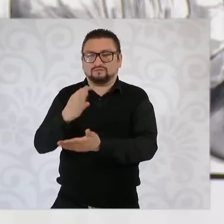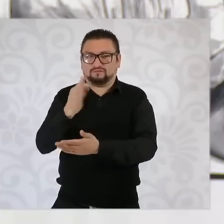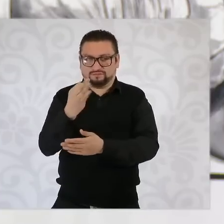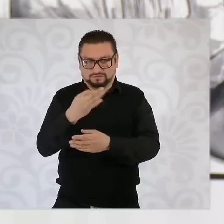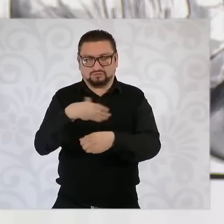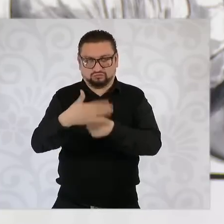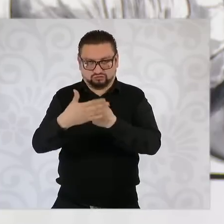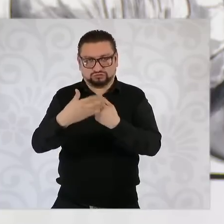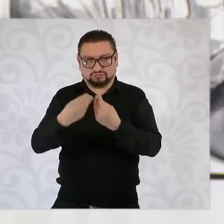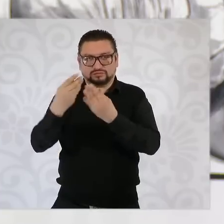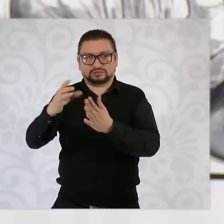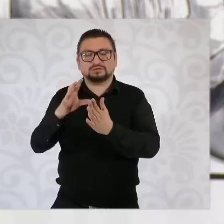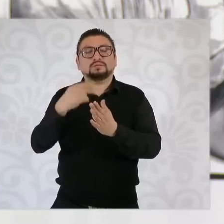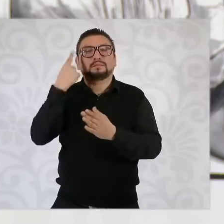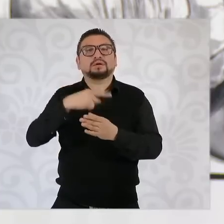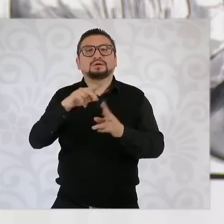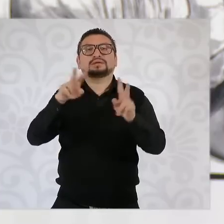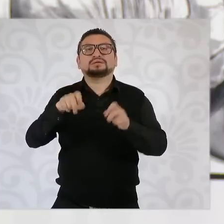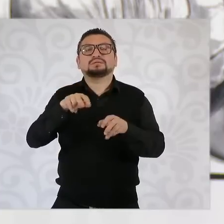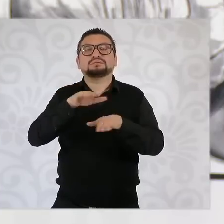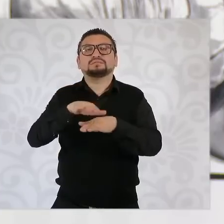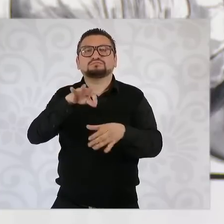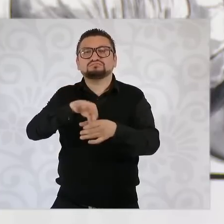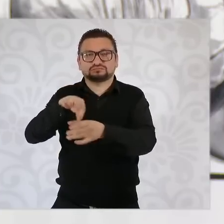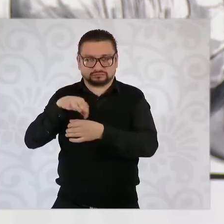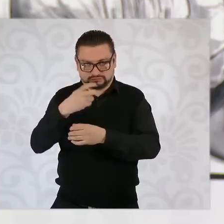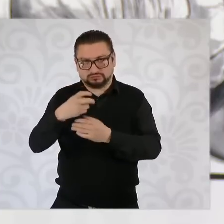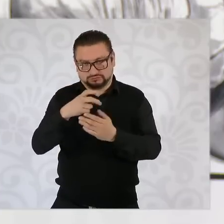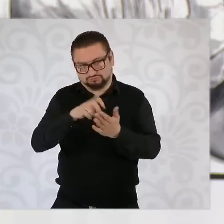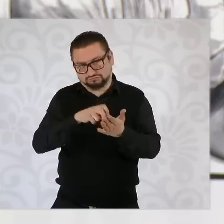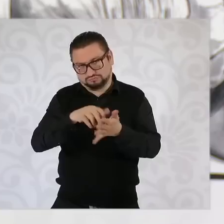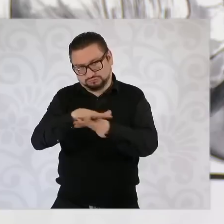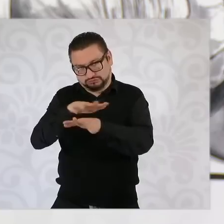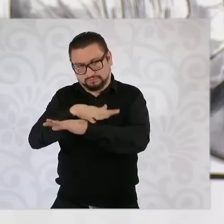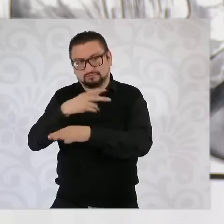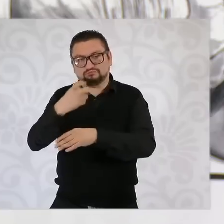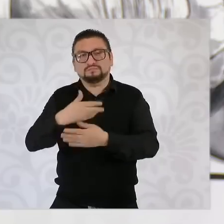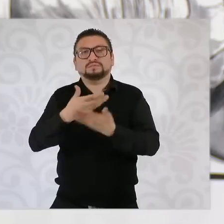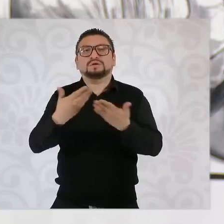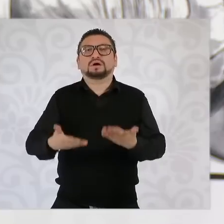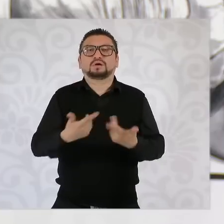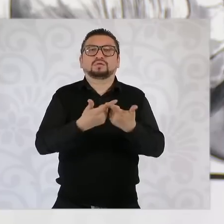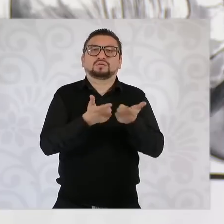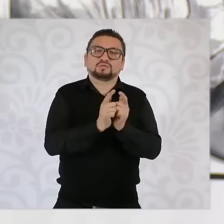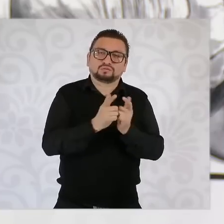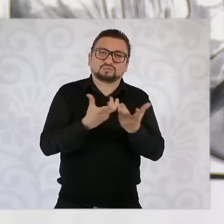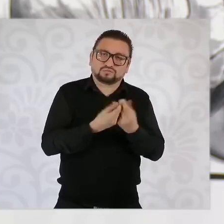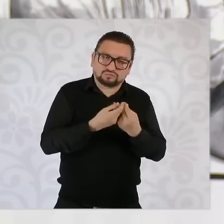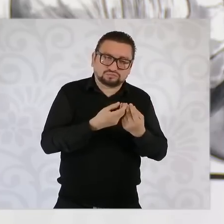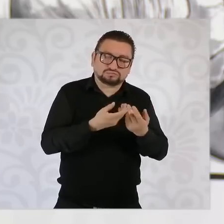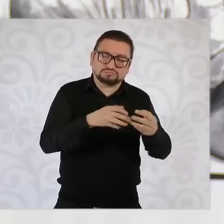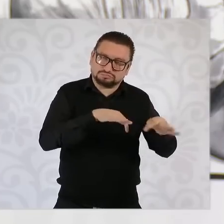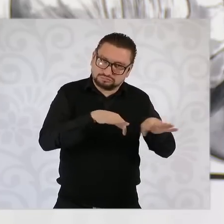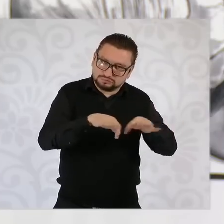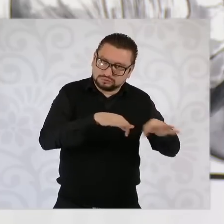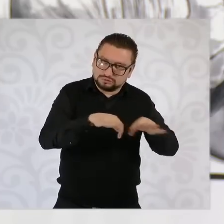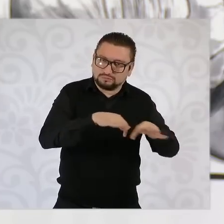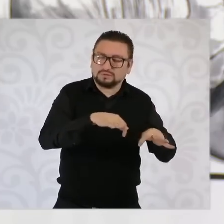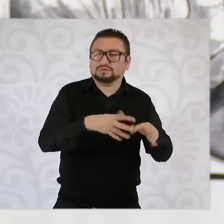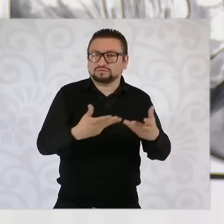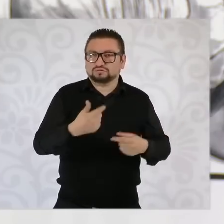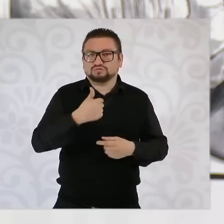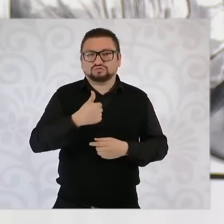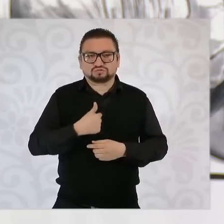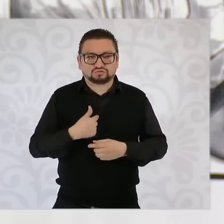reformas electorales y ahora estamos con un grupo de trabajo eh yo estoy en contra de las listas de